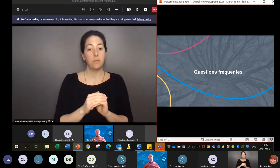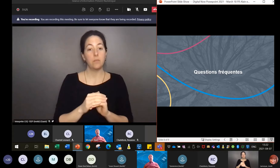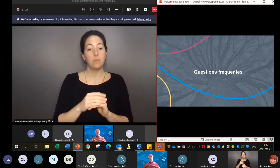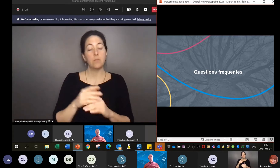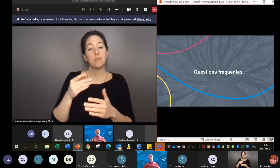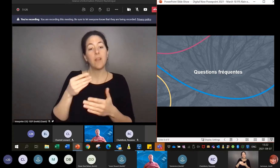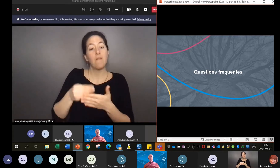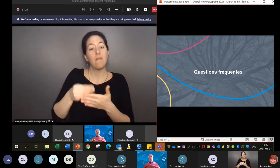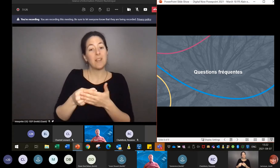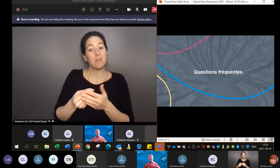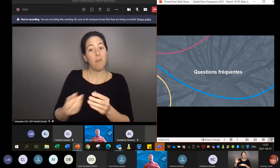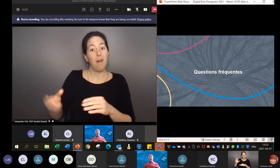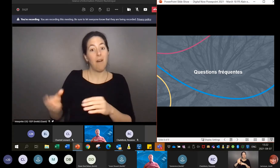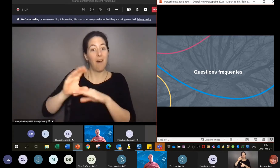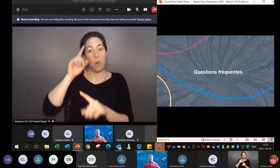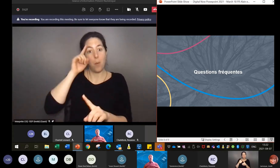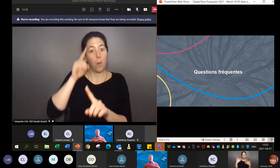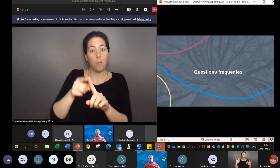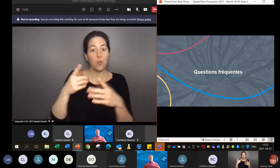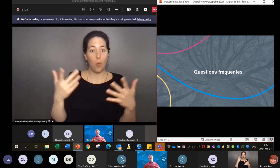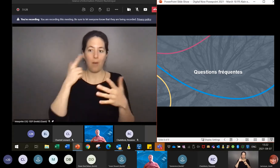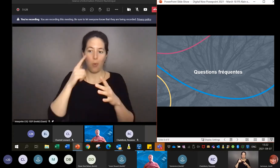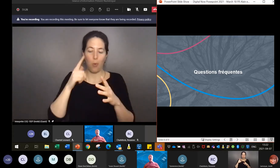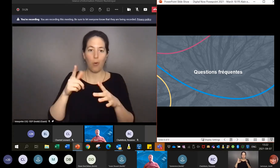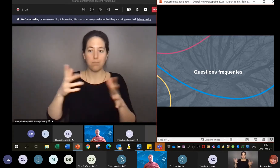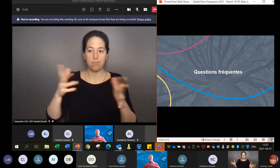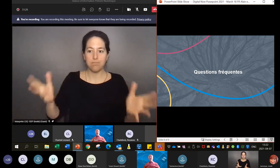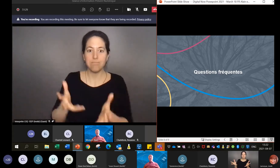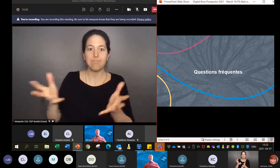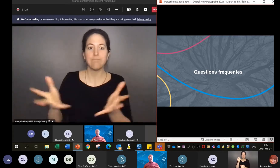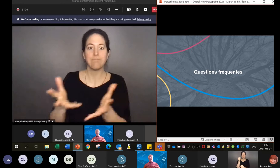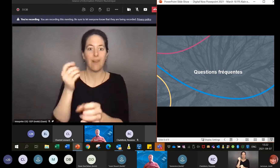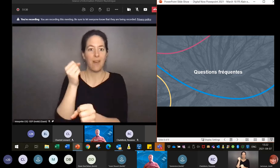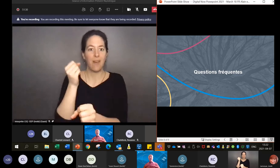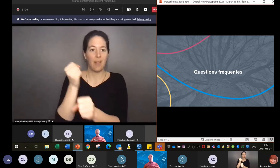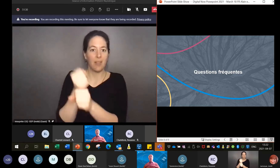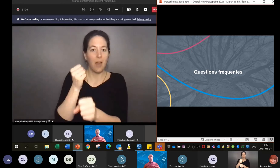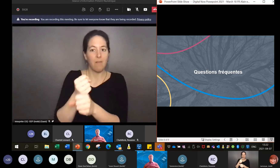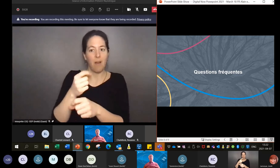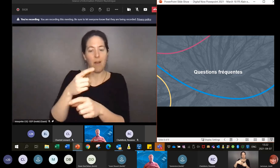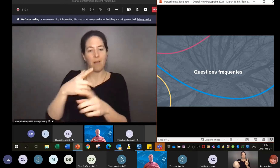création d’emplois dans le secteur des arts, donc les travailleurs, artistes,